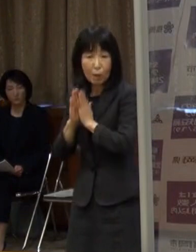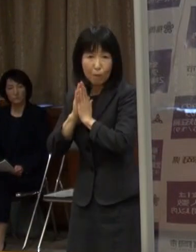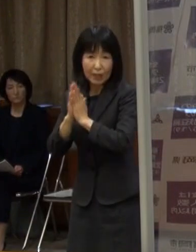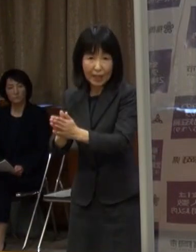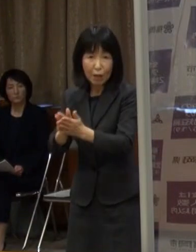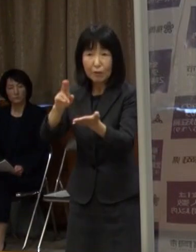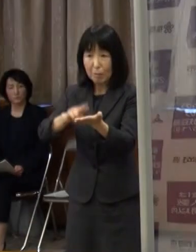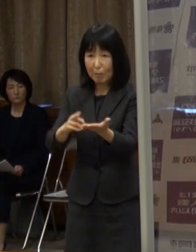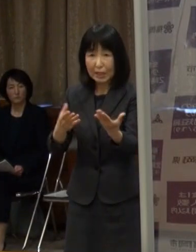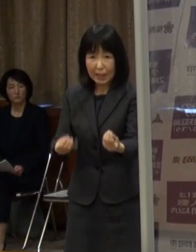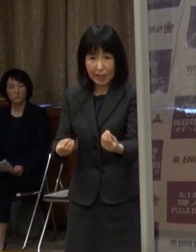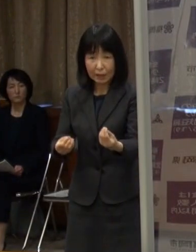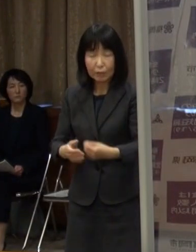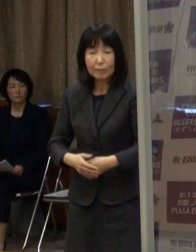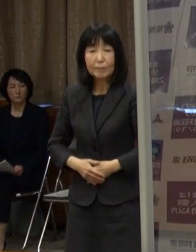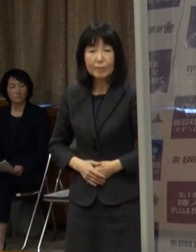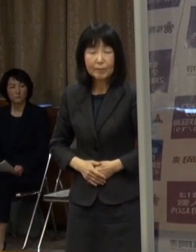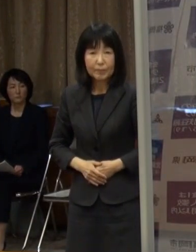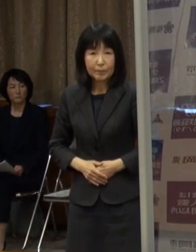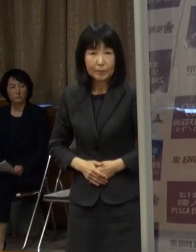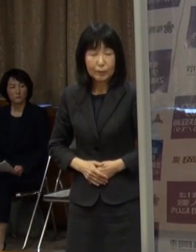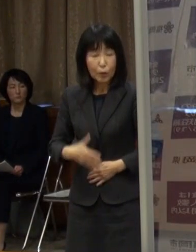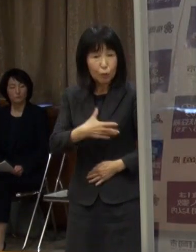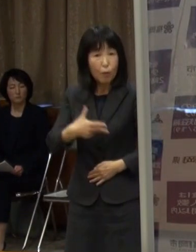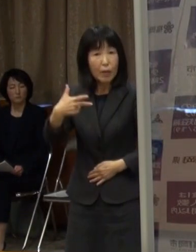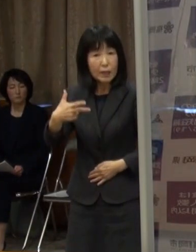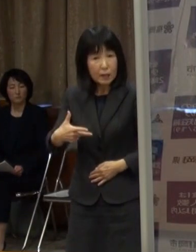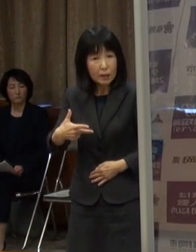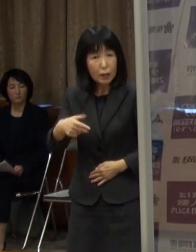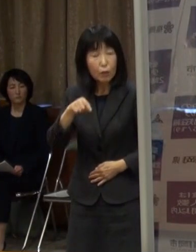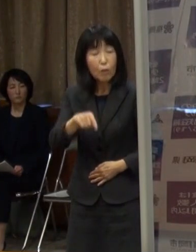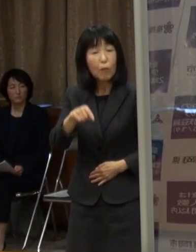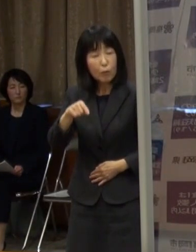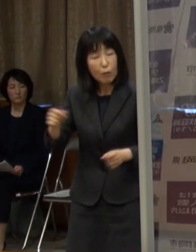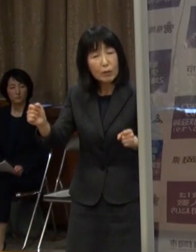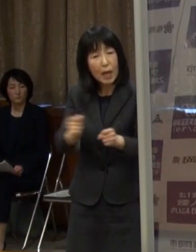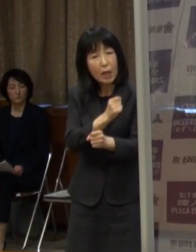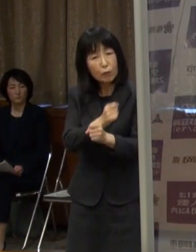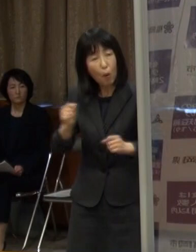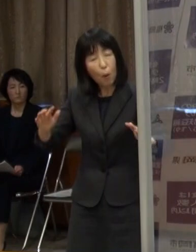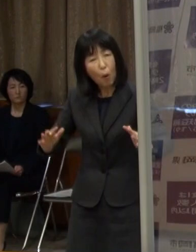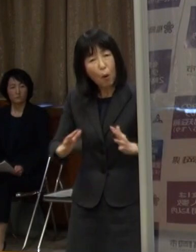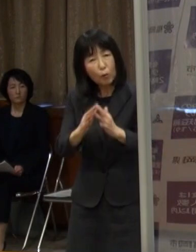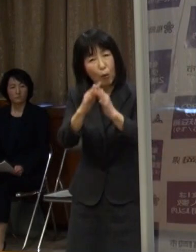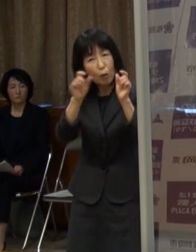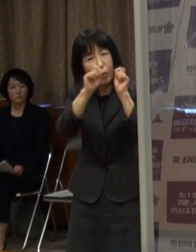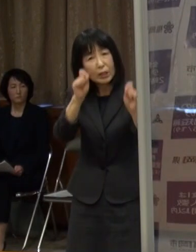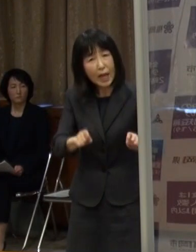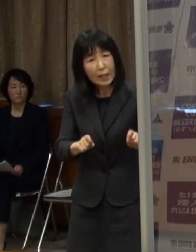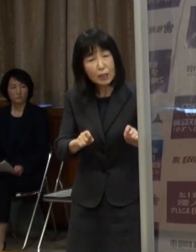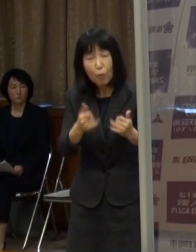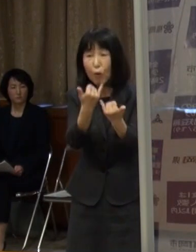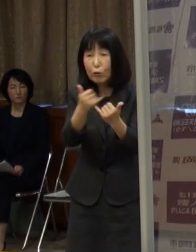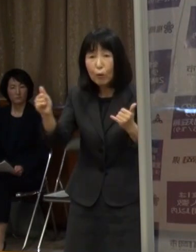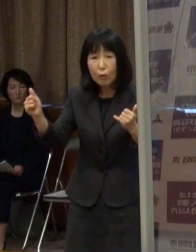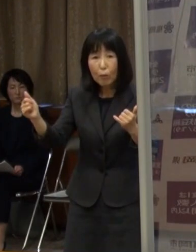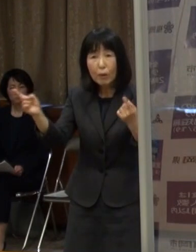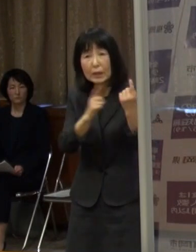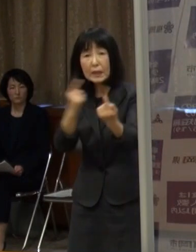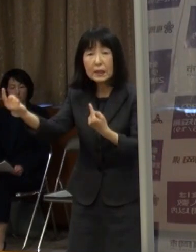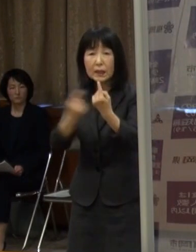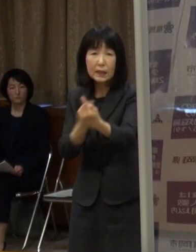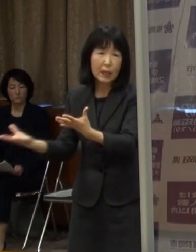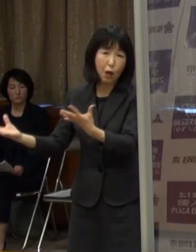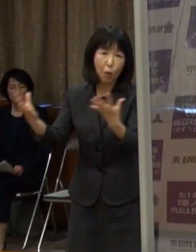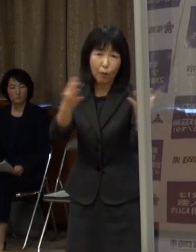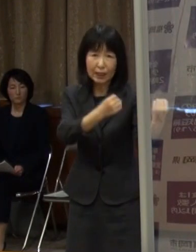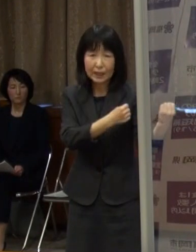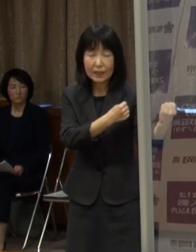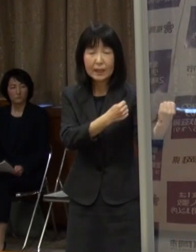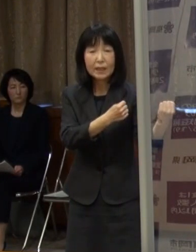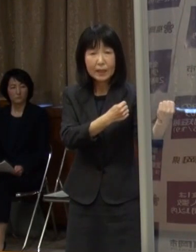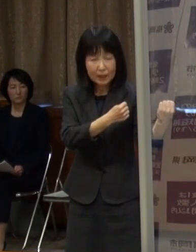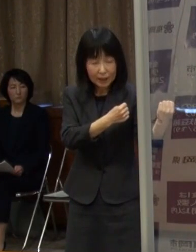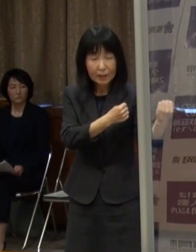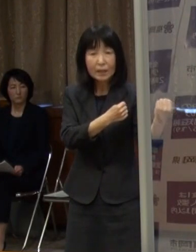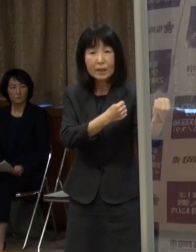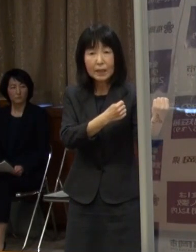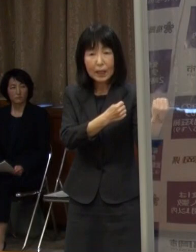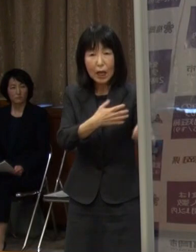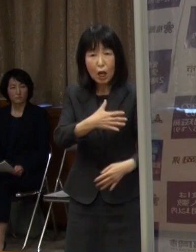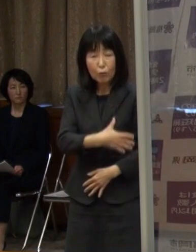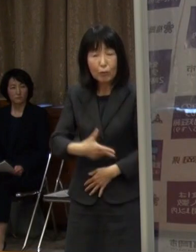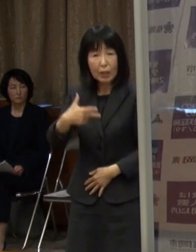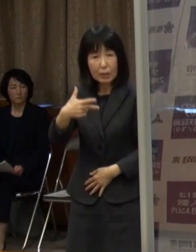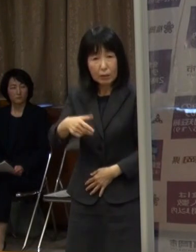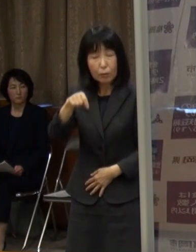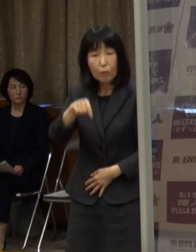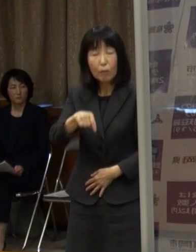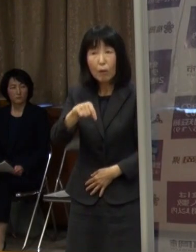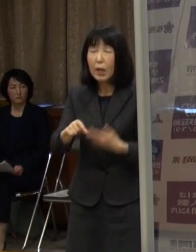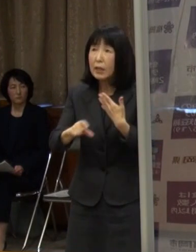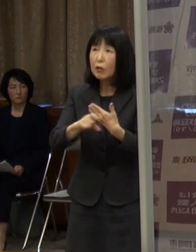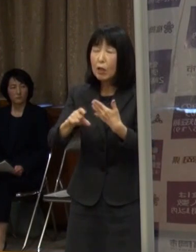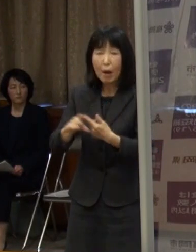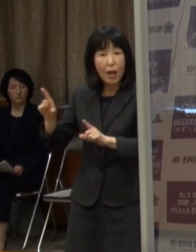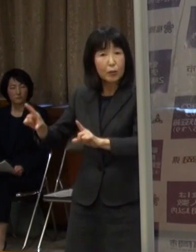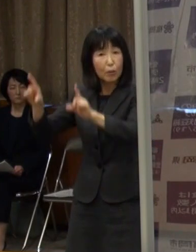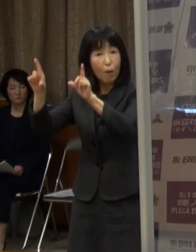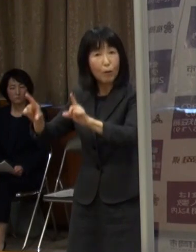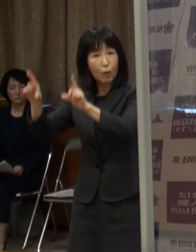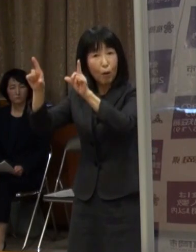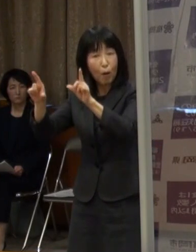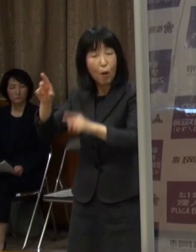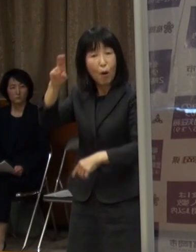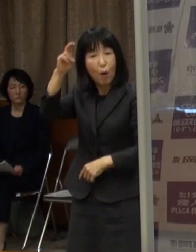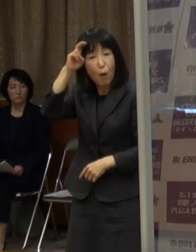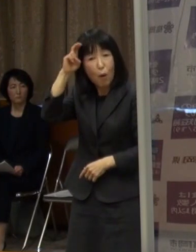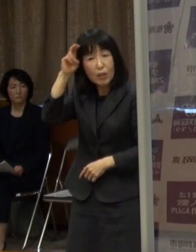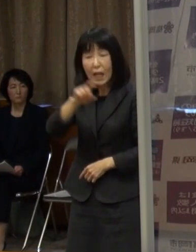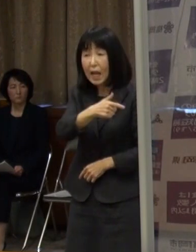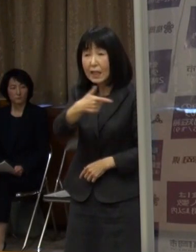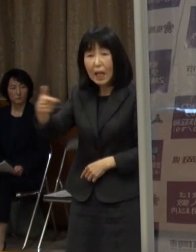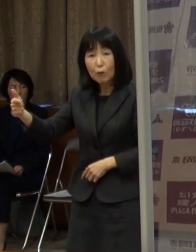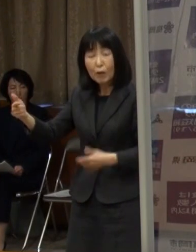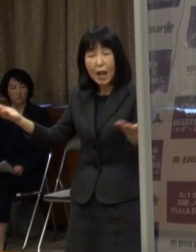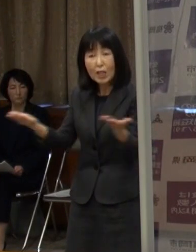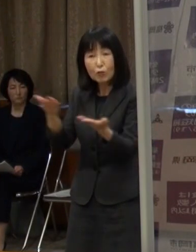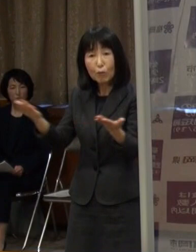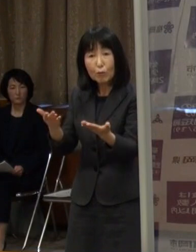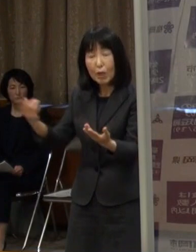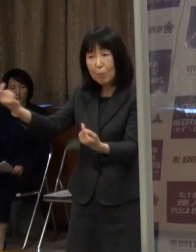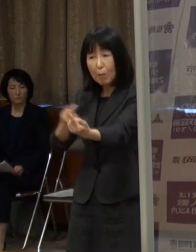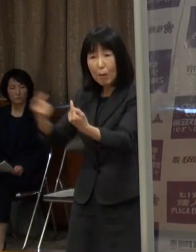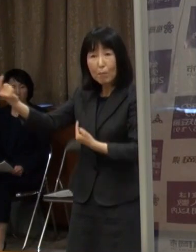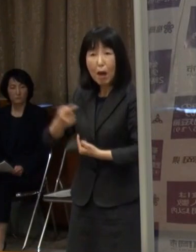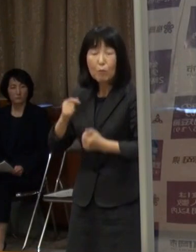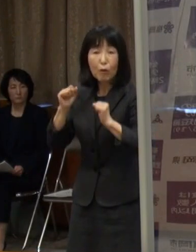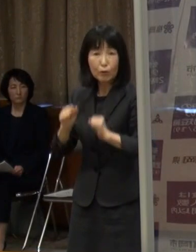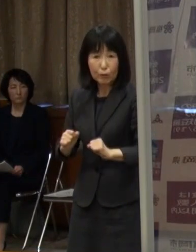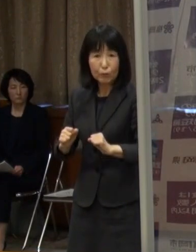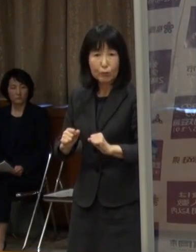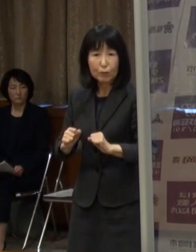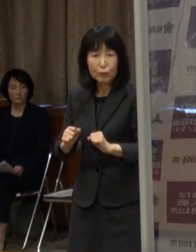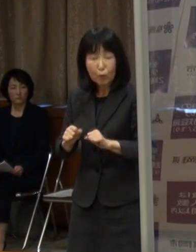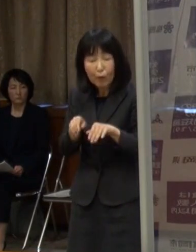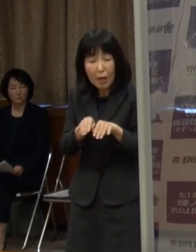特に これは福岡市の産業構造的な問題 非常に人流が多く 福岡の一番最初は 例えば東京や大阪から出張で来たりした方から広がっていったのですが